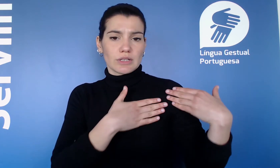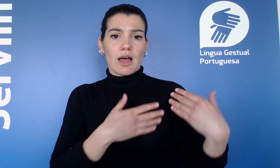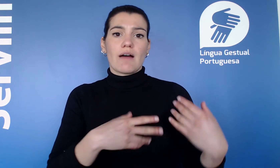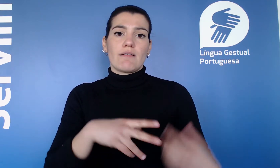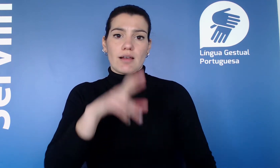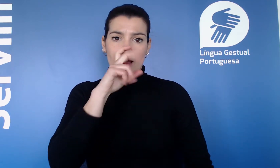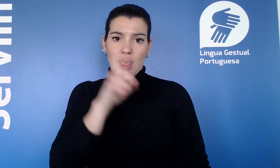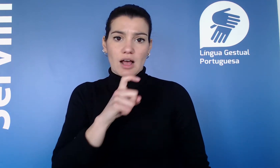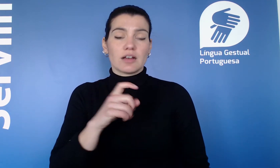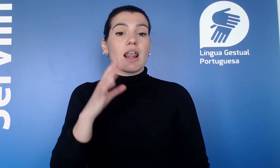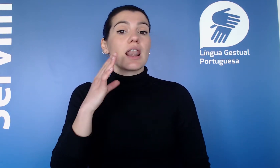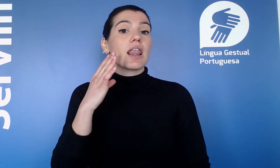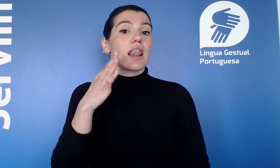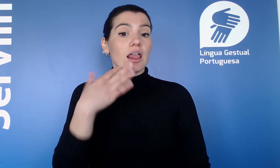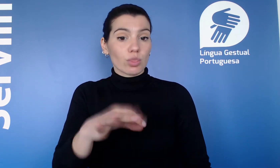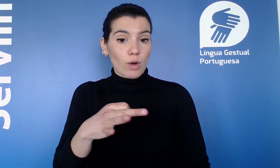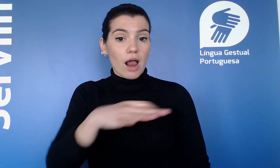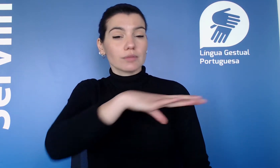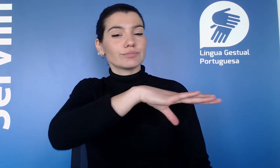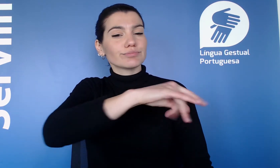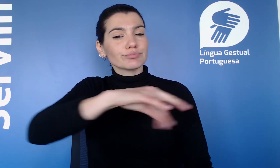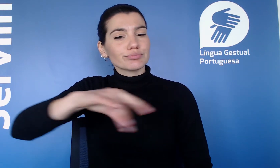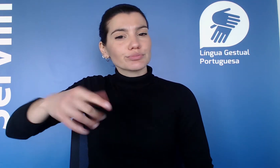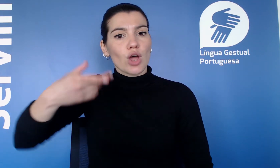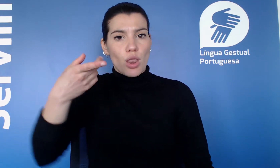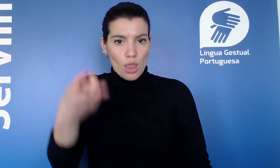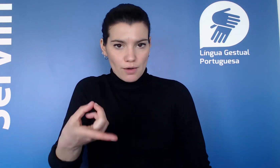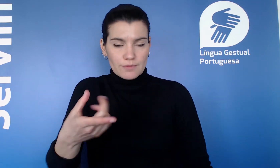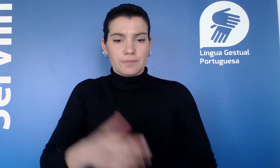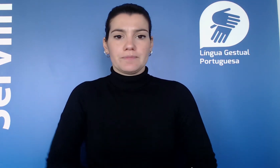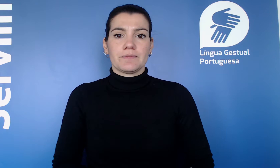Estes desenvolvem a sua atividade no contexto do enquadramento regulamentar do setor.